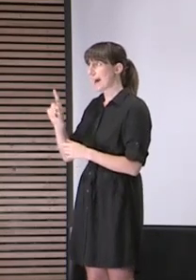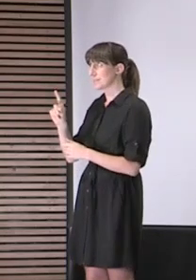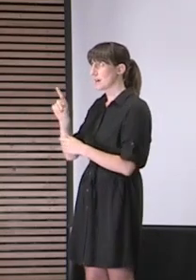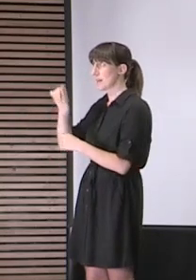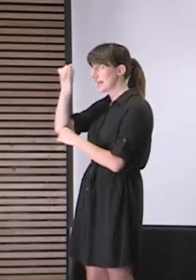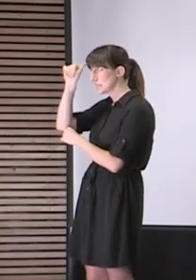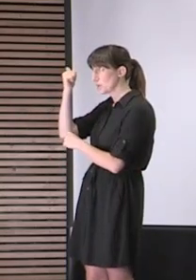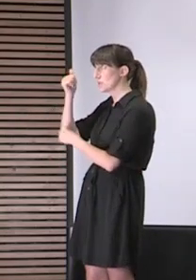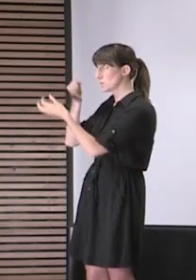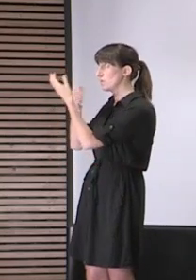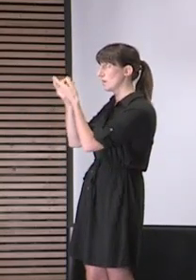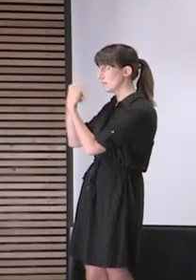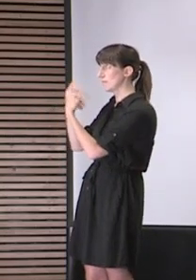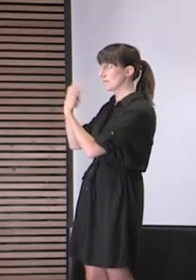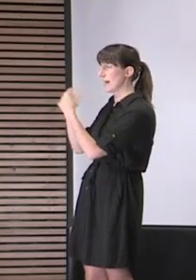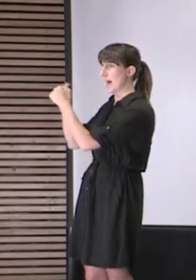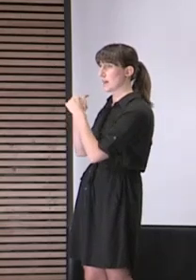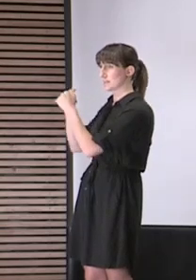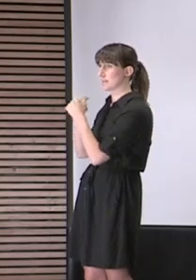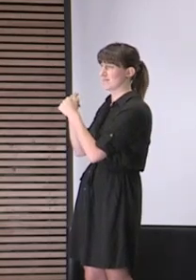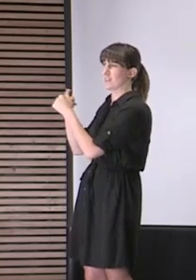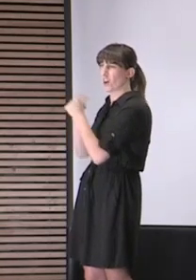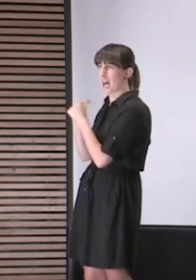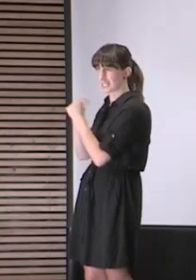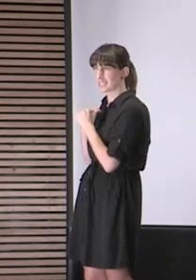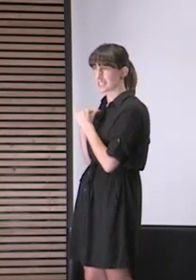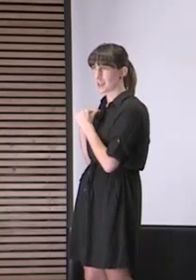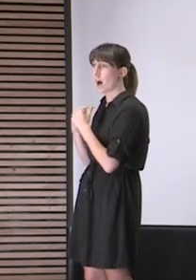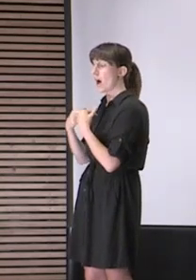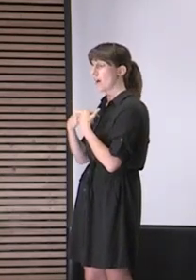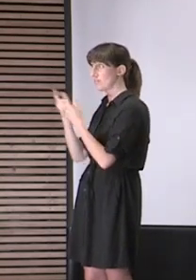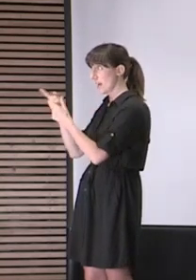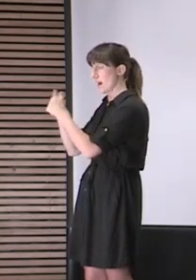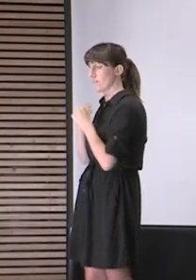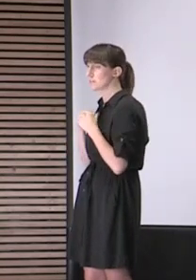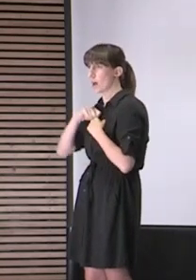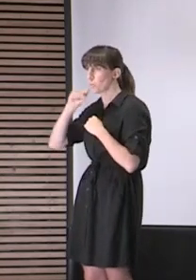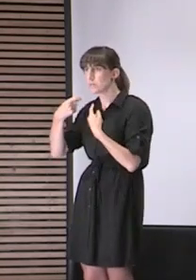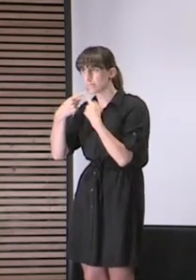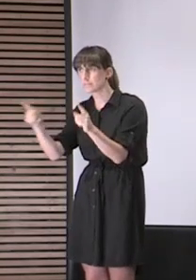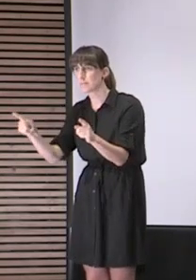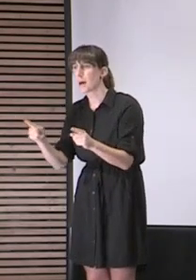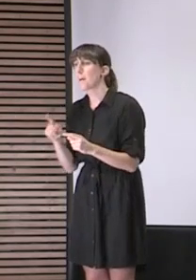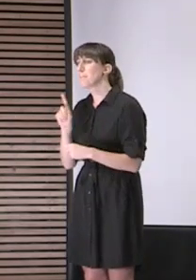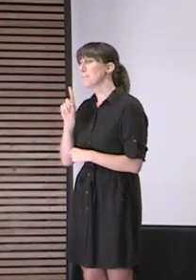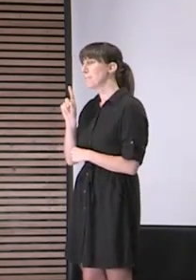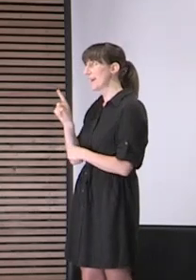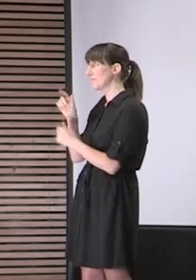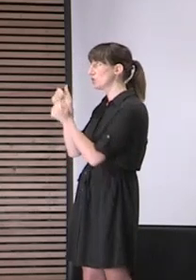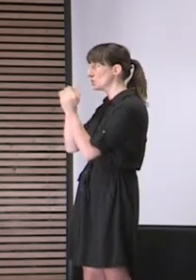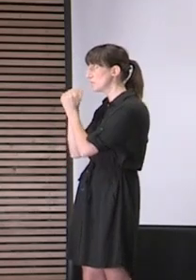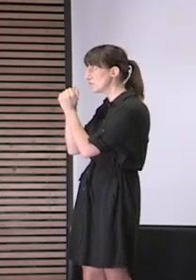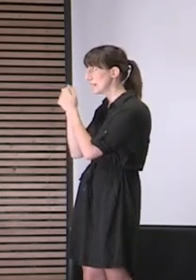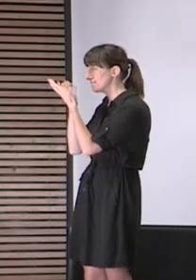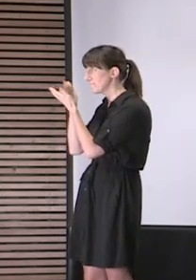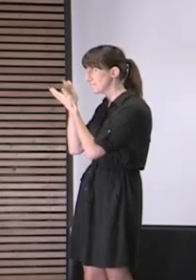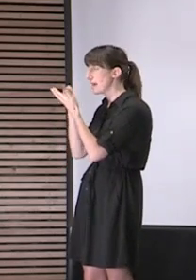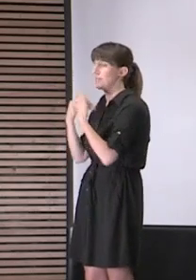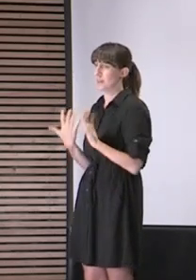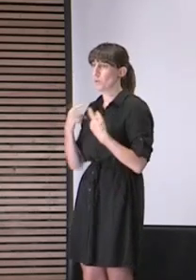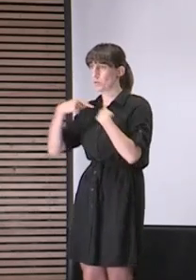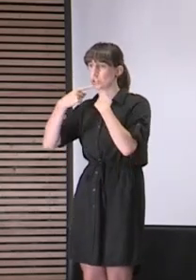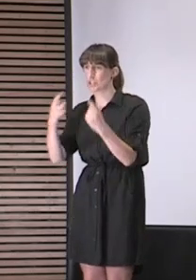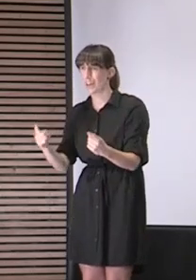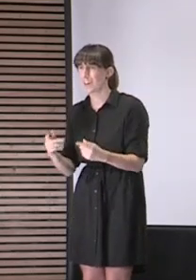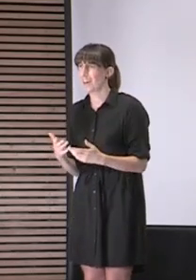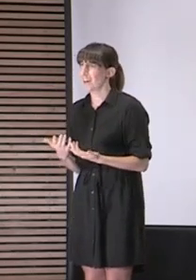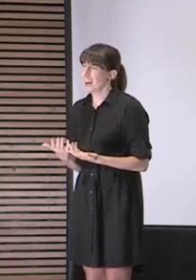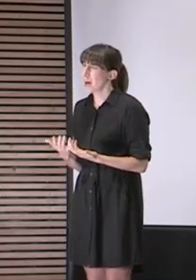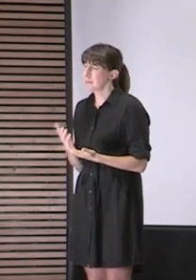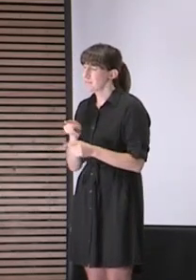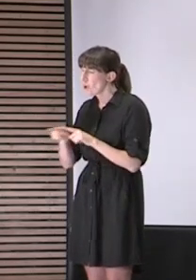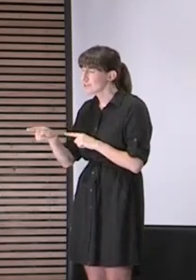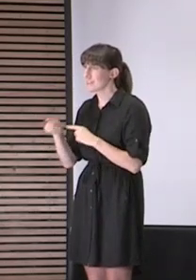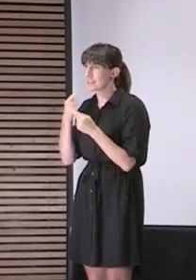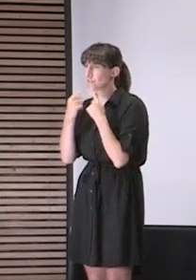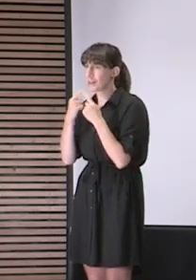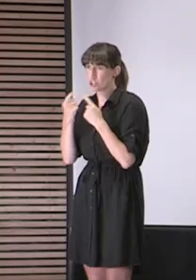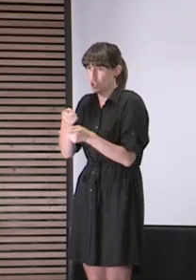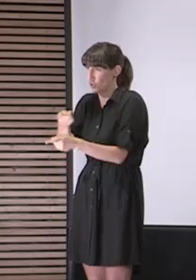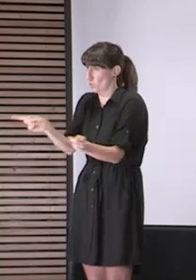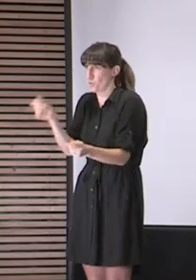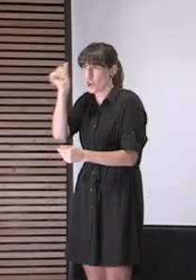necesita saber qué es lo que